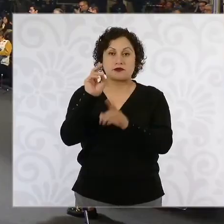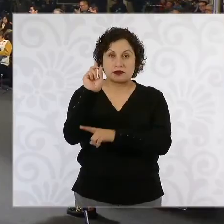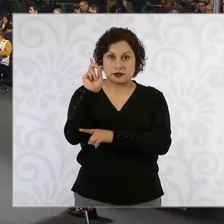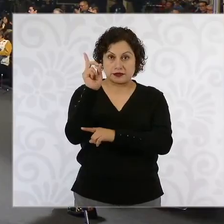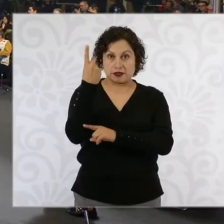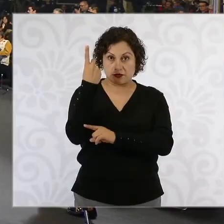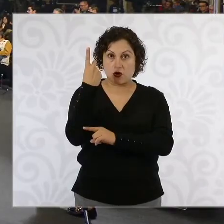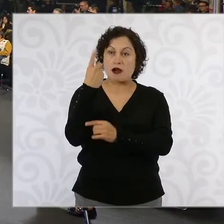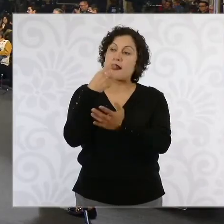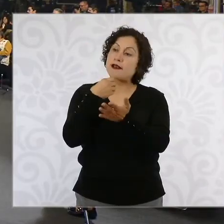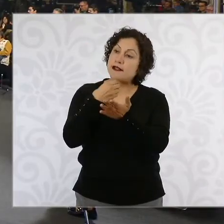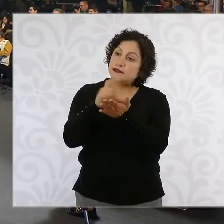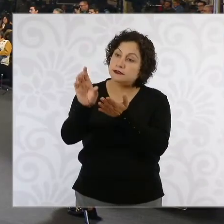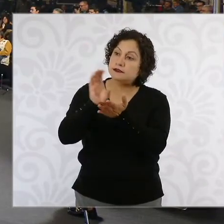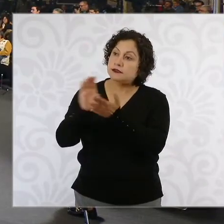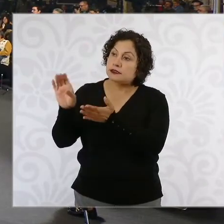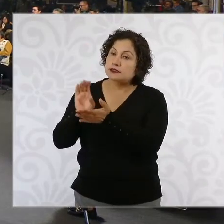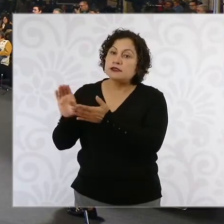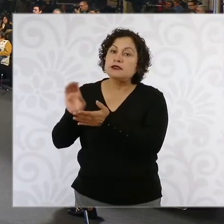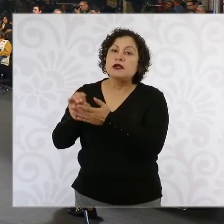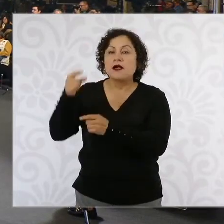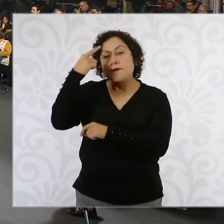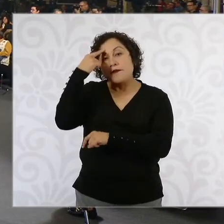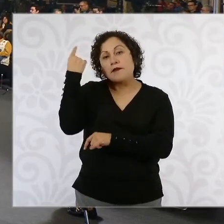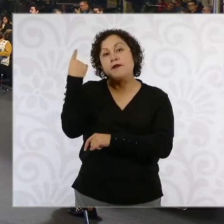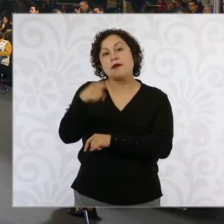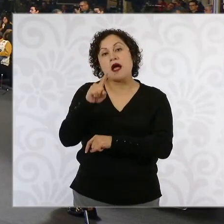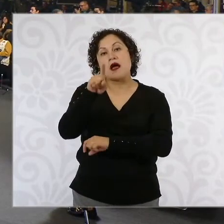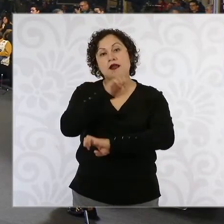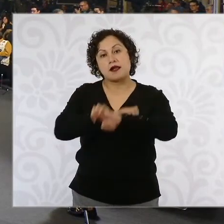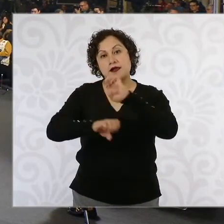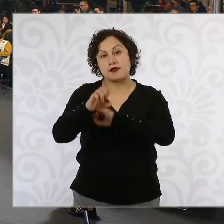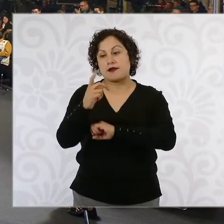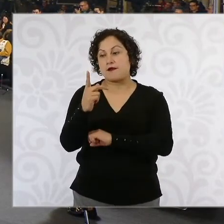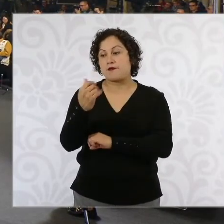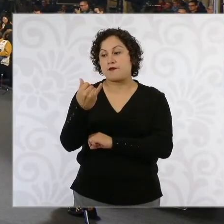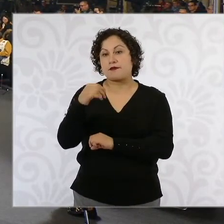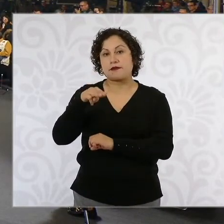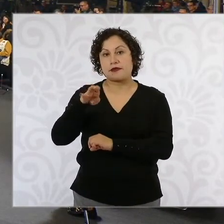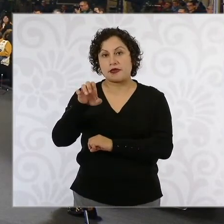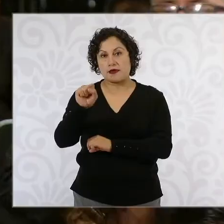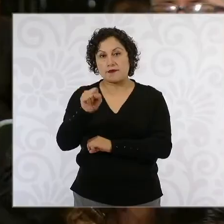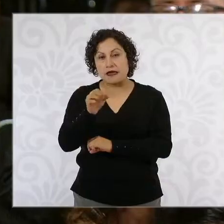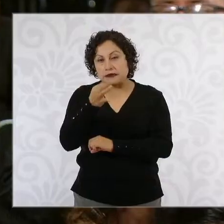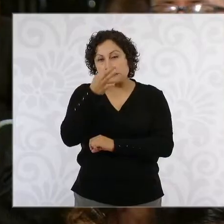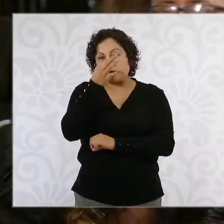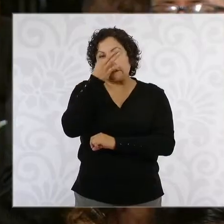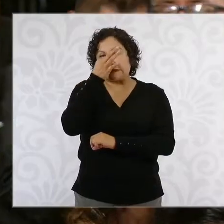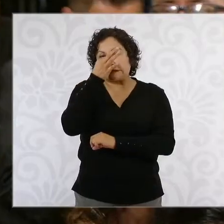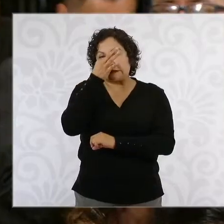fundamentalmente pymes que ya están al borde de quebrar pero me dicen empresarios petroleros